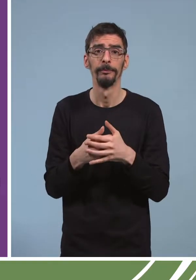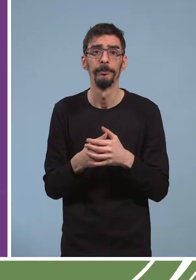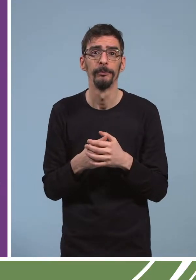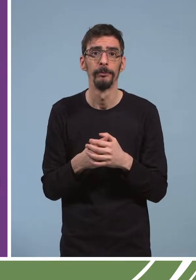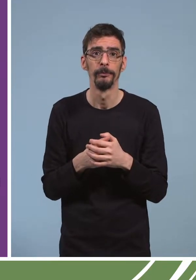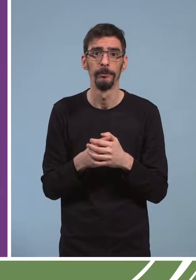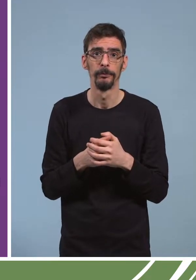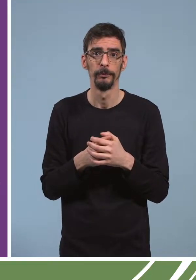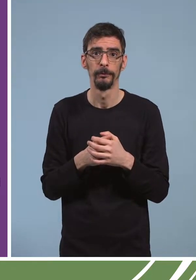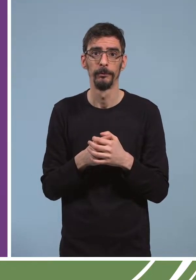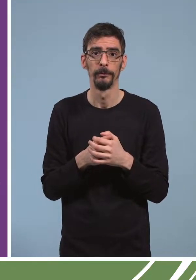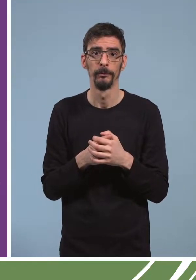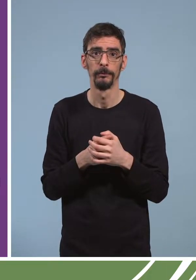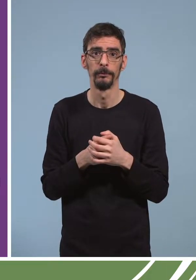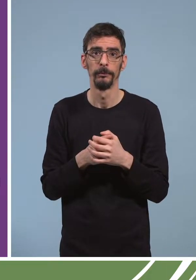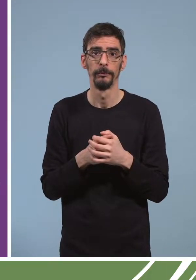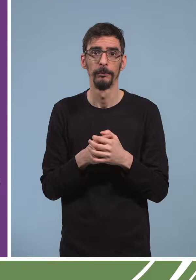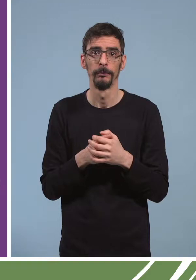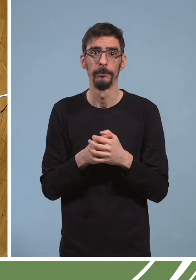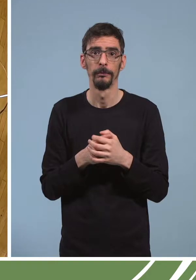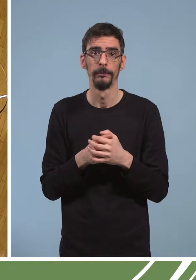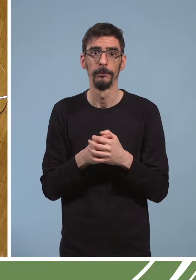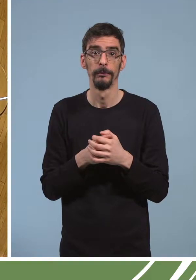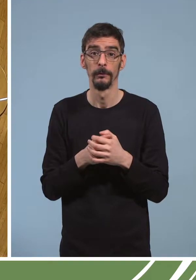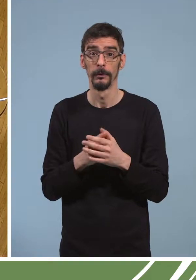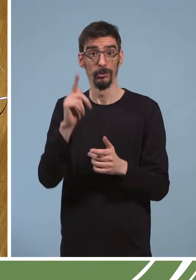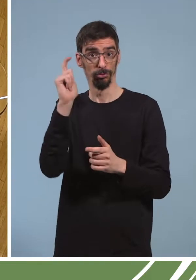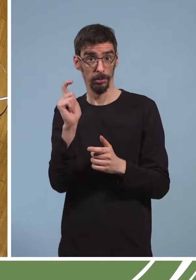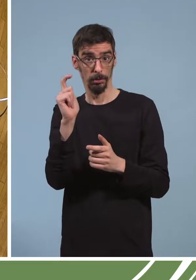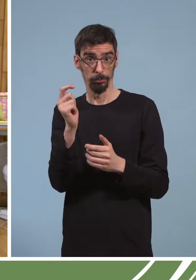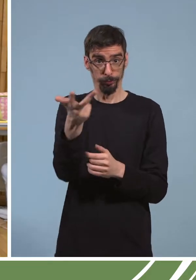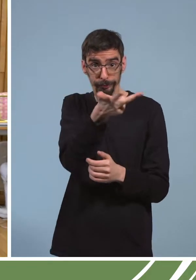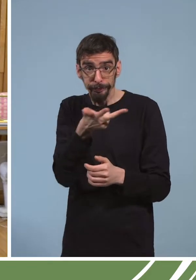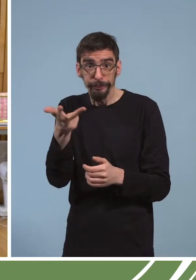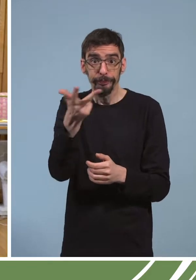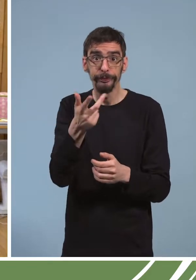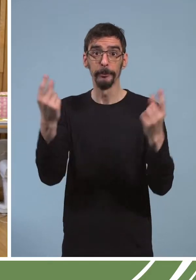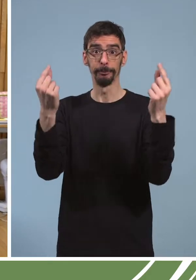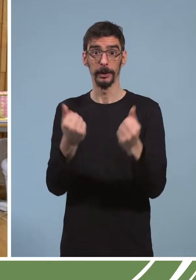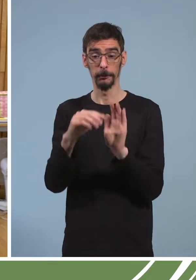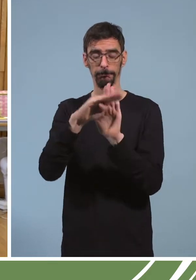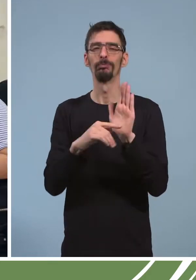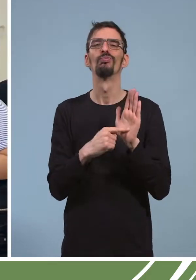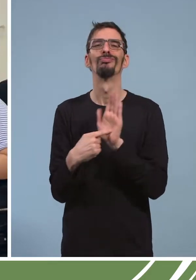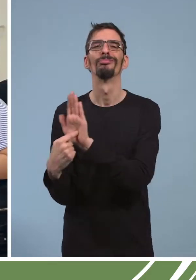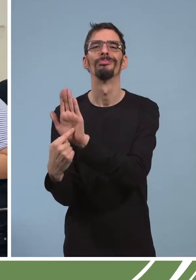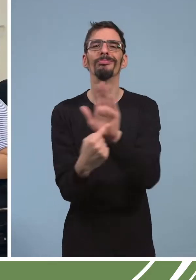Alle anderen müssen bei ihren Tischen bleiben. Am Anfang präsentiert jeder Tisch seine Güter und Preise.